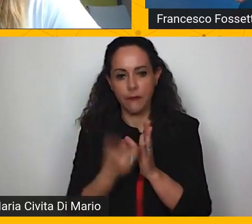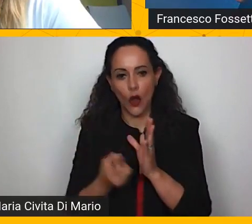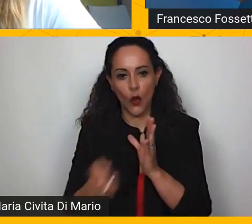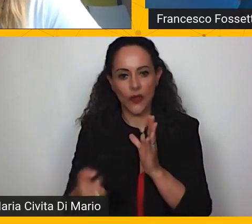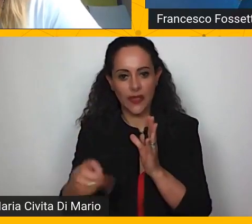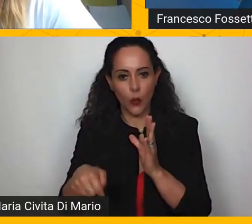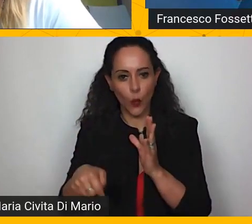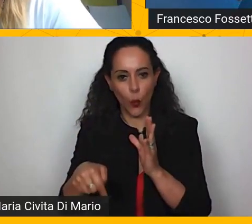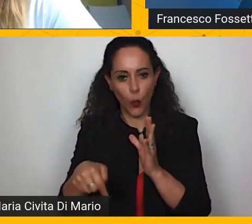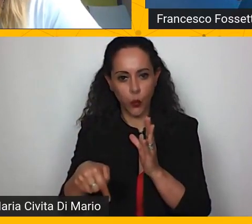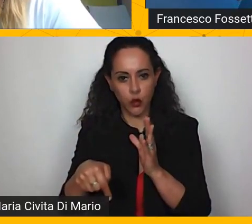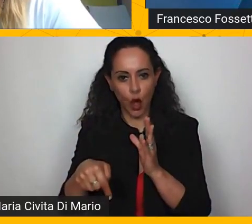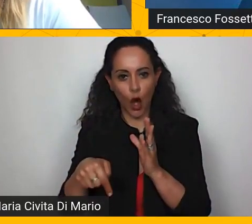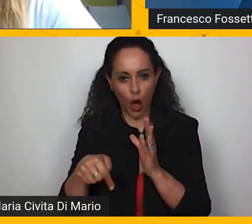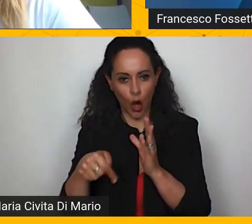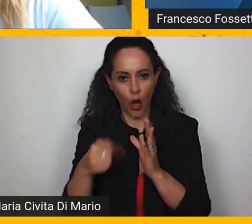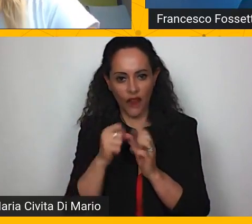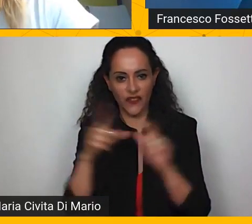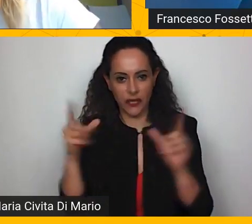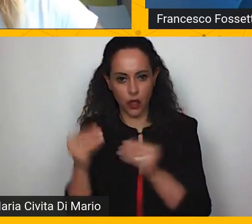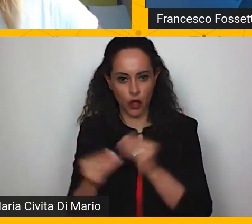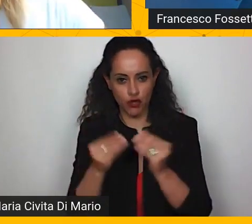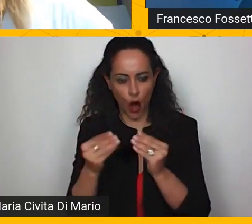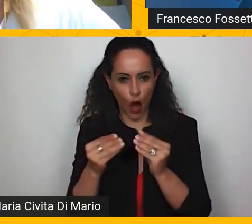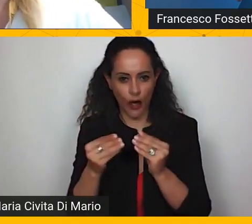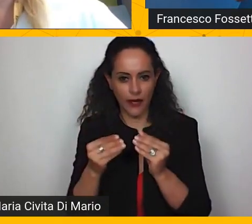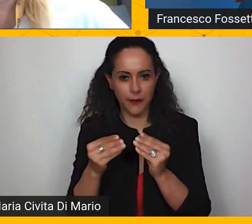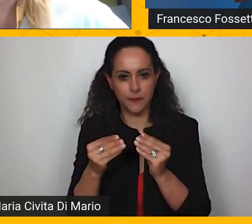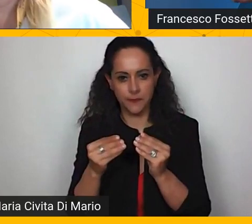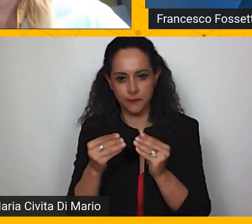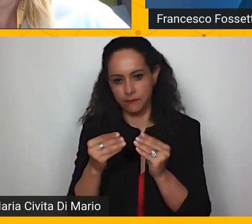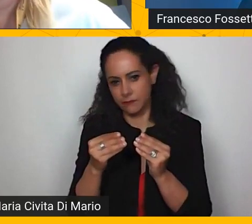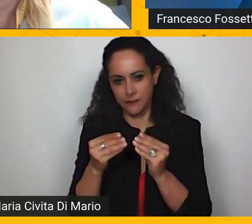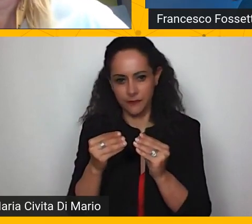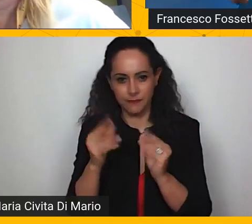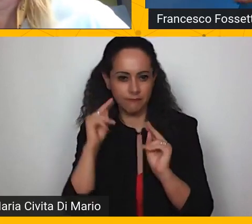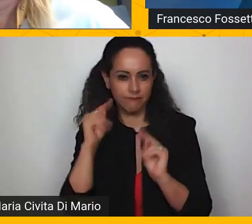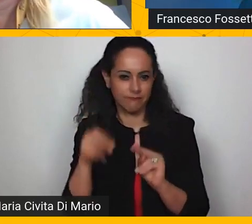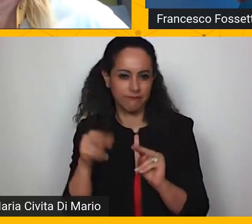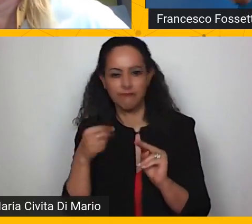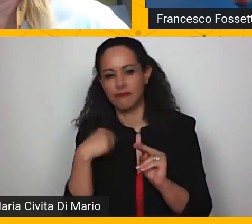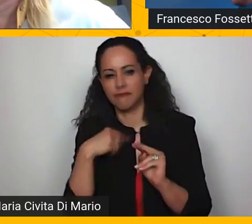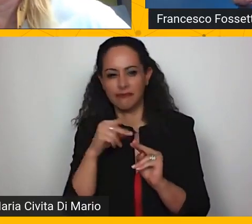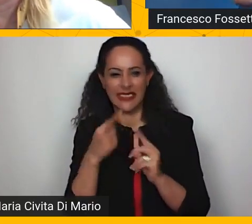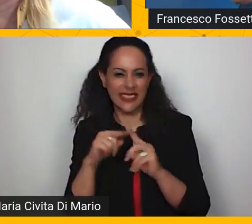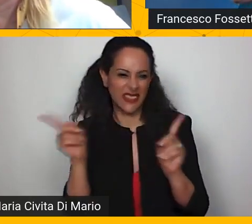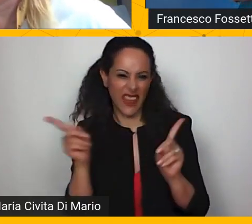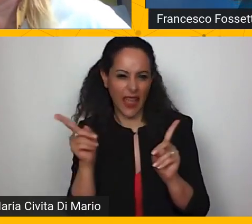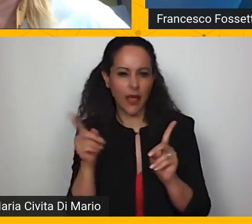raccontano quindi era più contenutistica diciamo aveva un piglio editoriale un po'